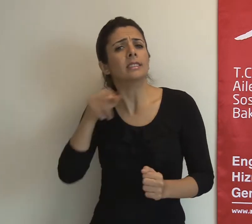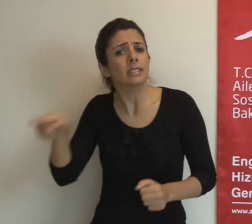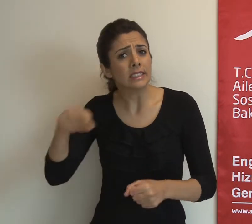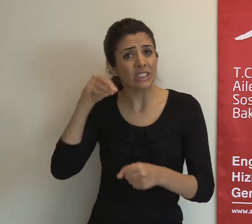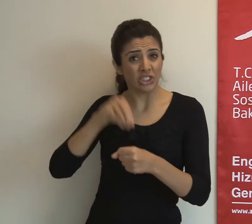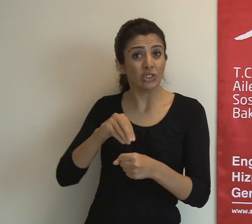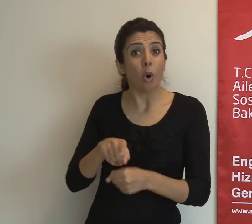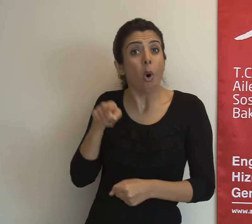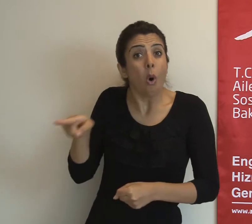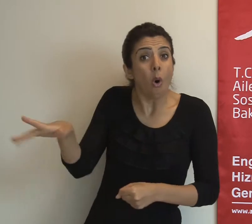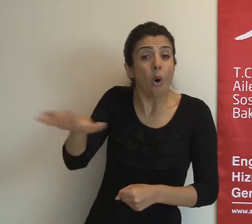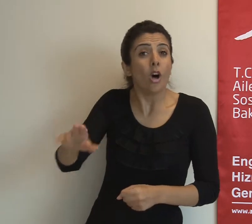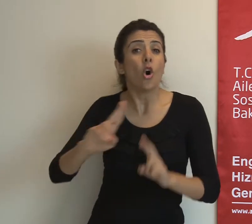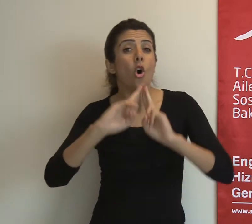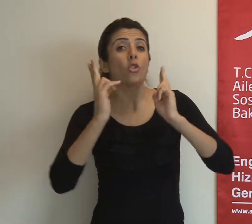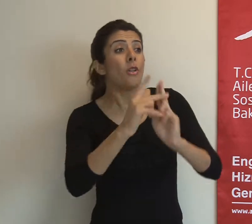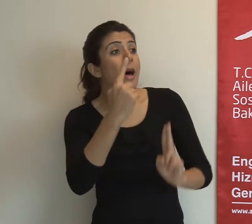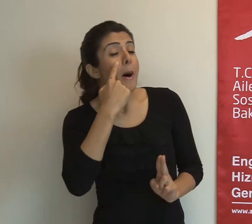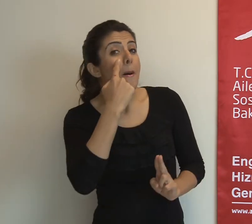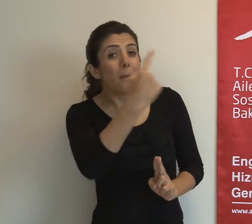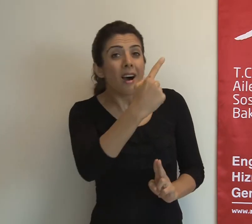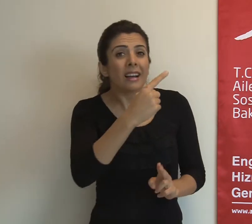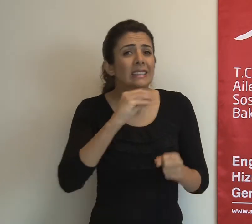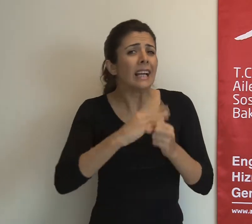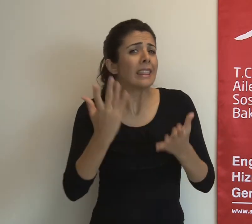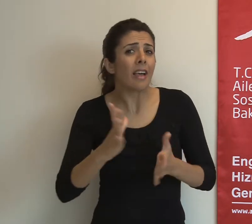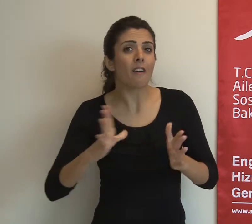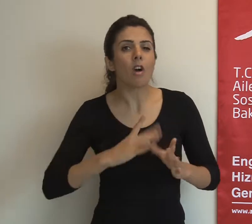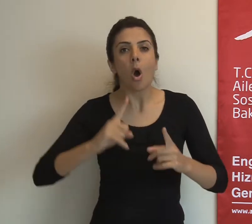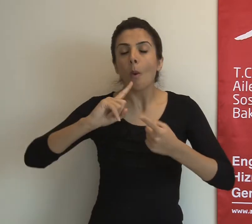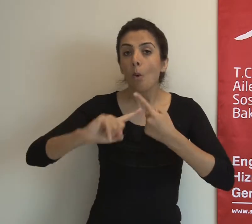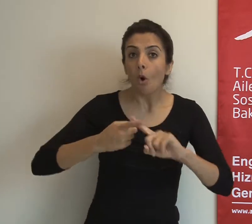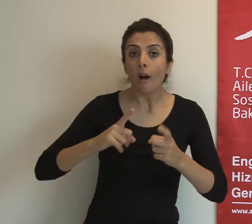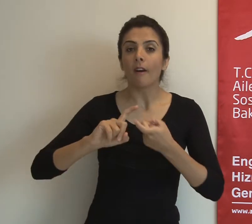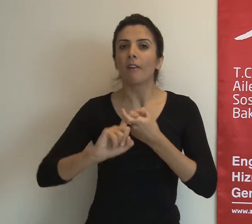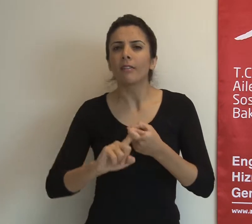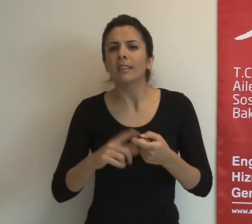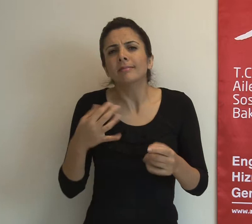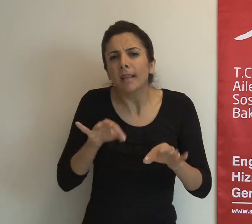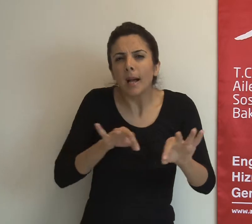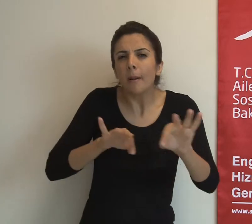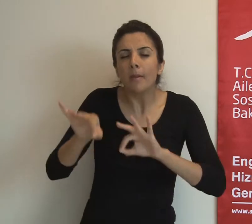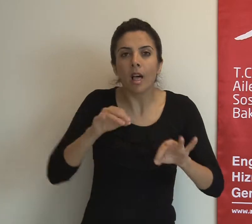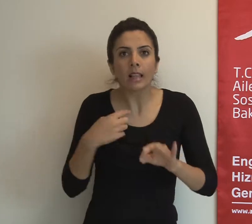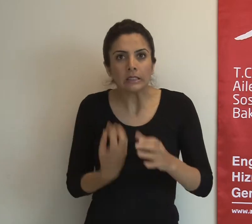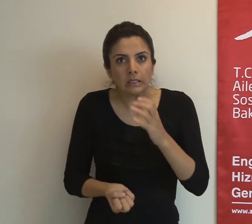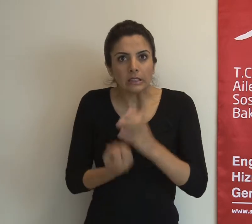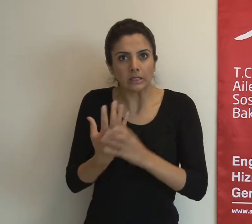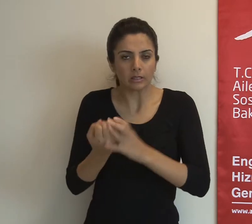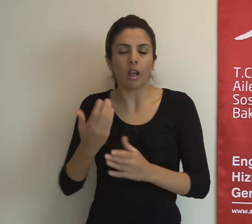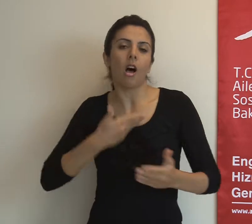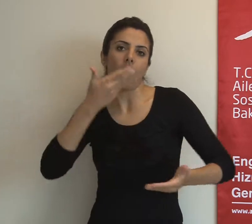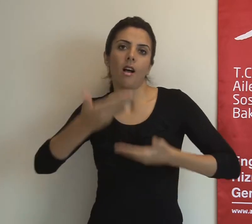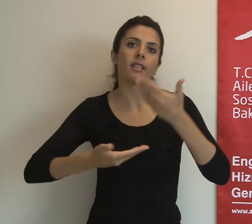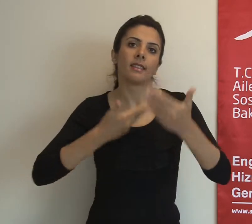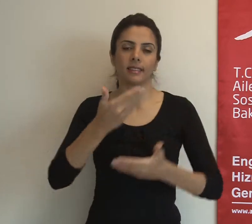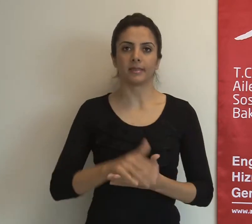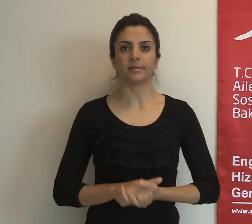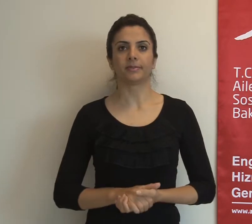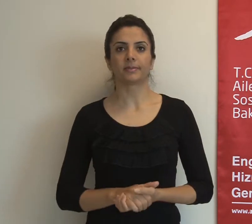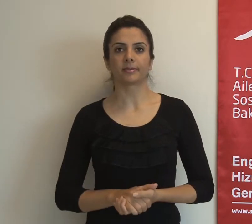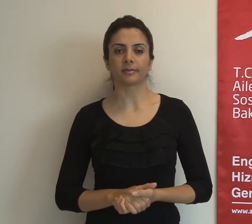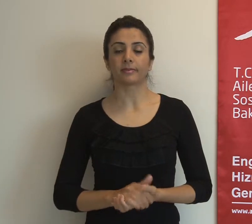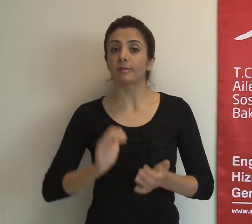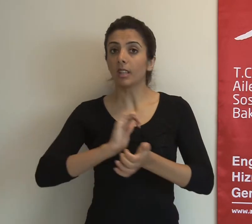yaşlılar için, onların dünyaya bakış açısına göre politika ve strateji belirlediklerini dile getirdi.